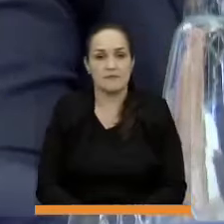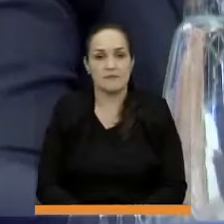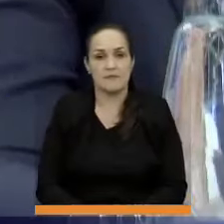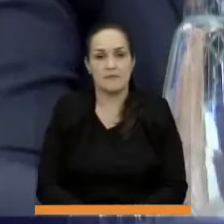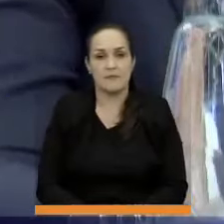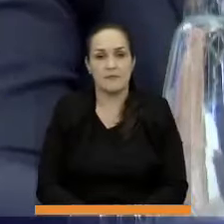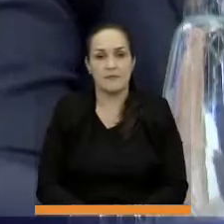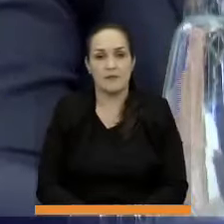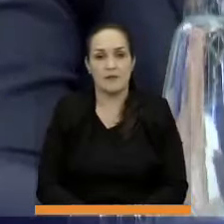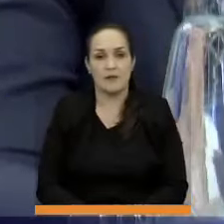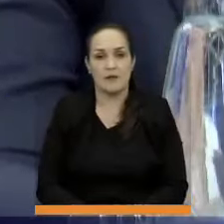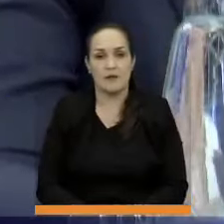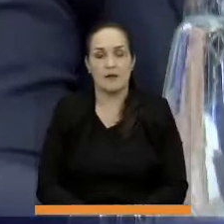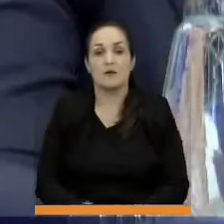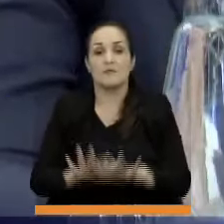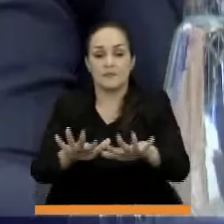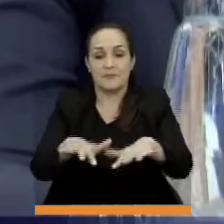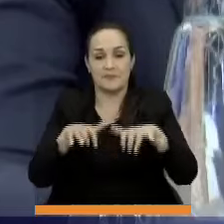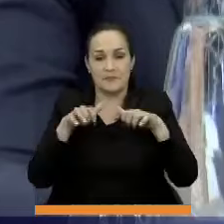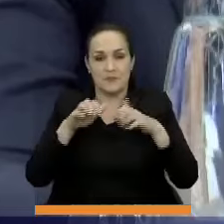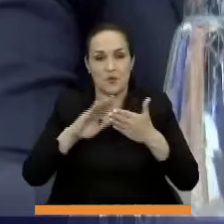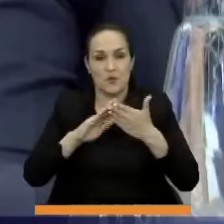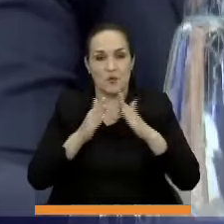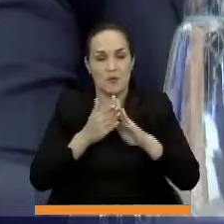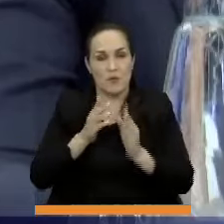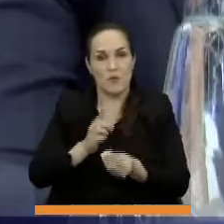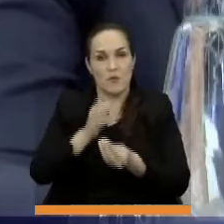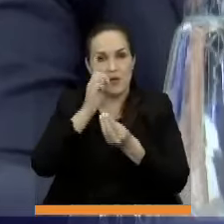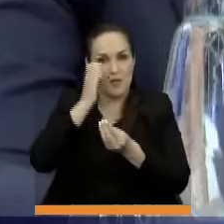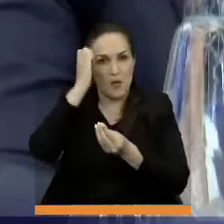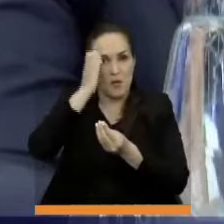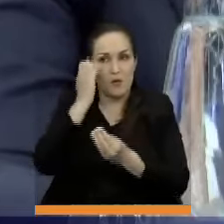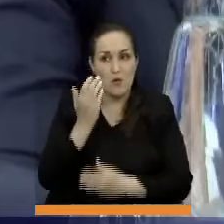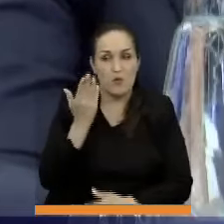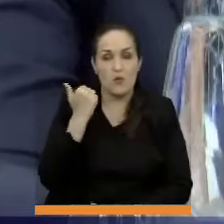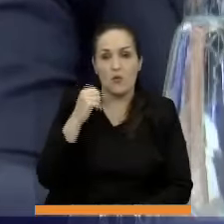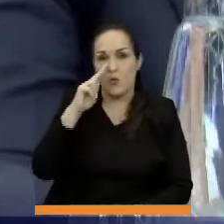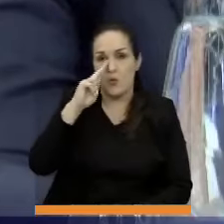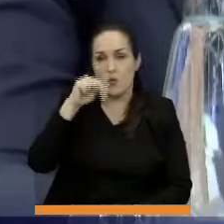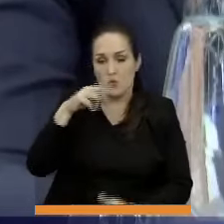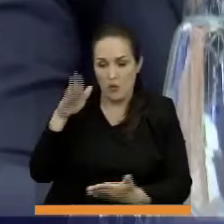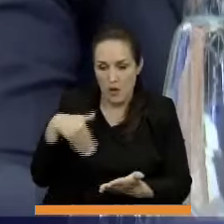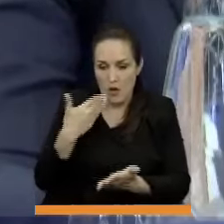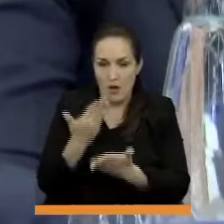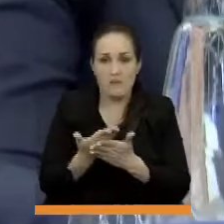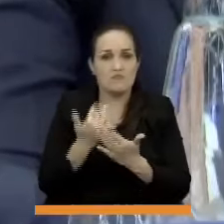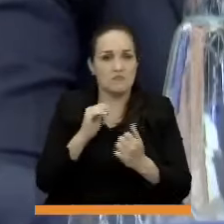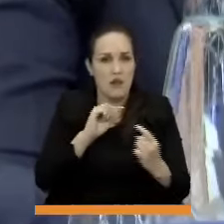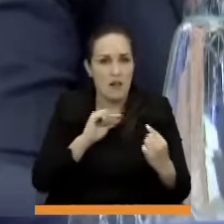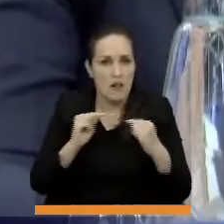LOS COMBATES PARA INICIAR